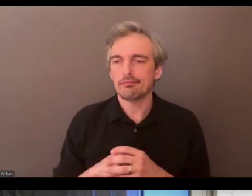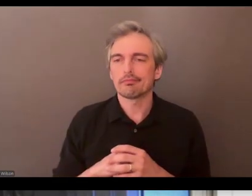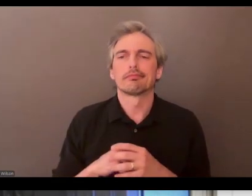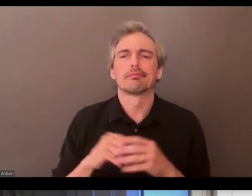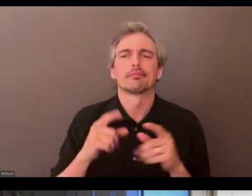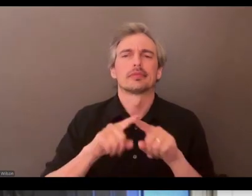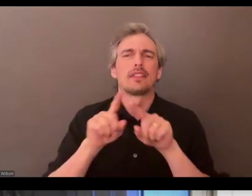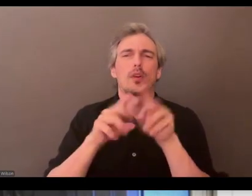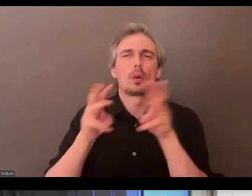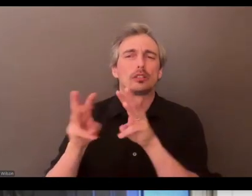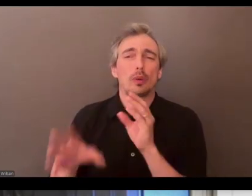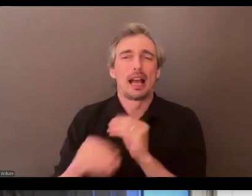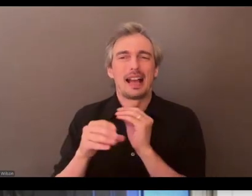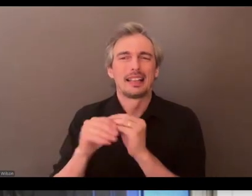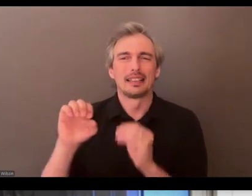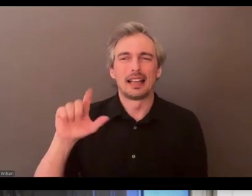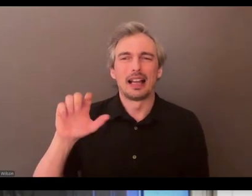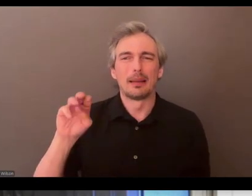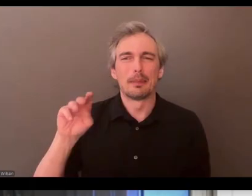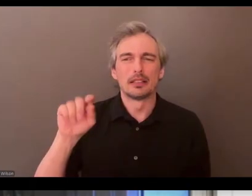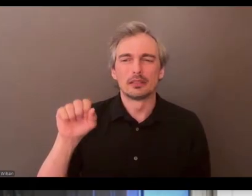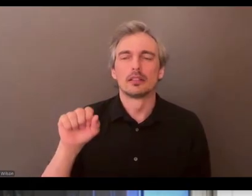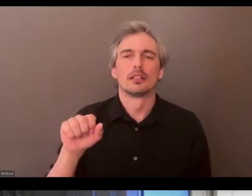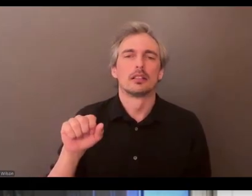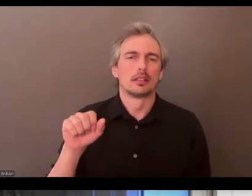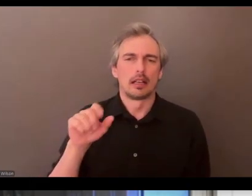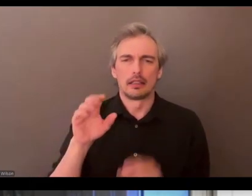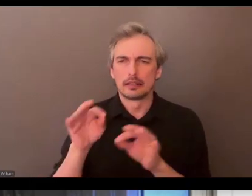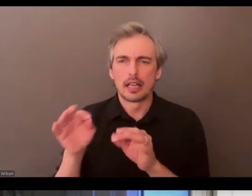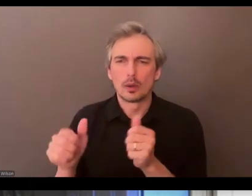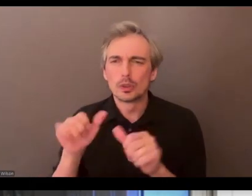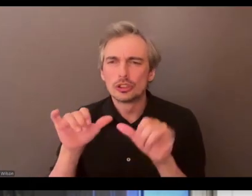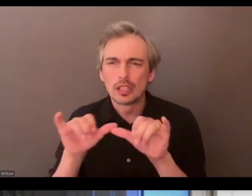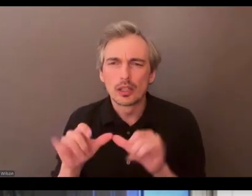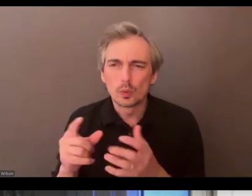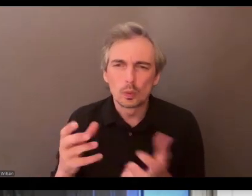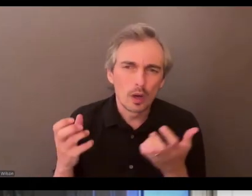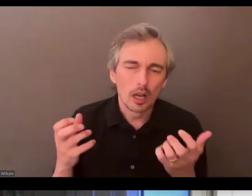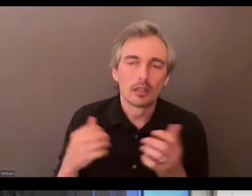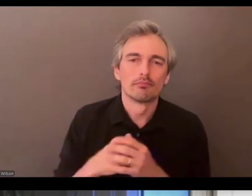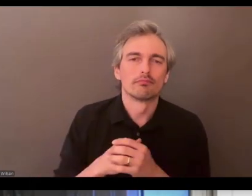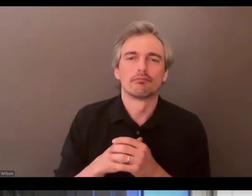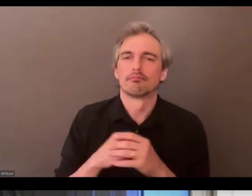ですから、使用しているプラットフォ ームやアプリによって異なります。